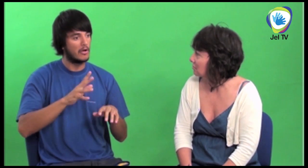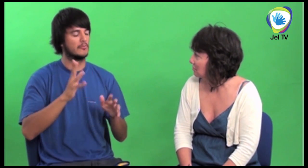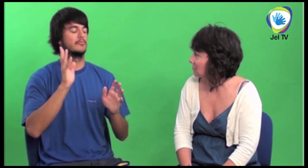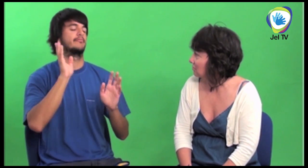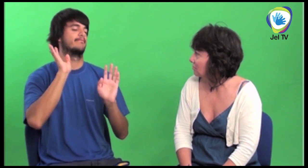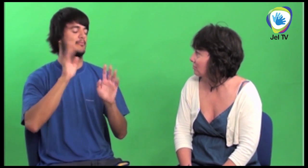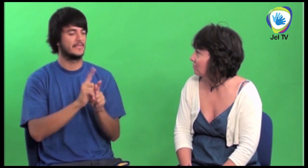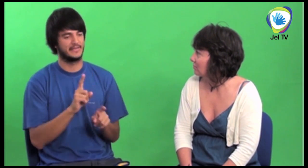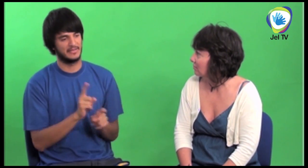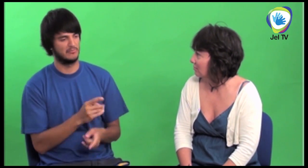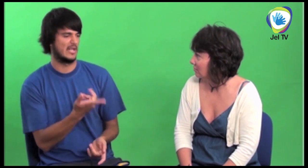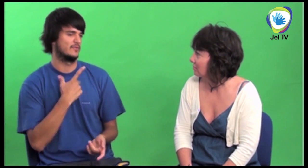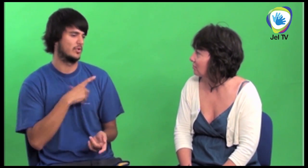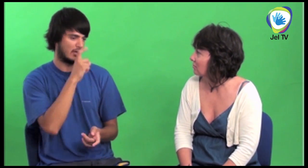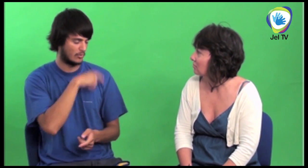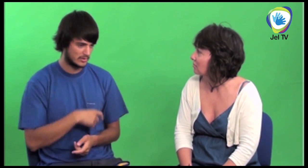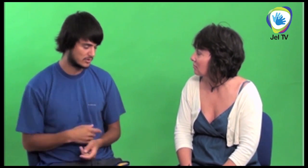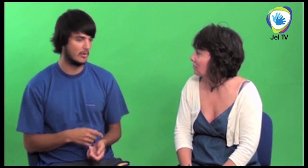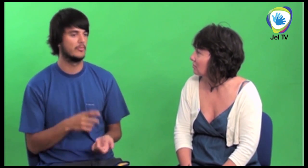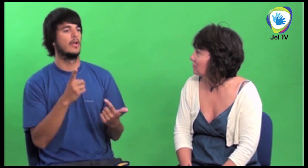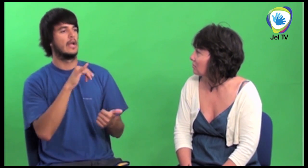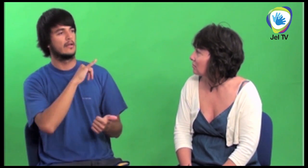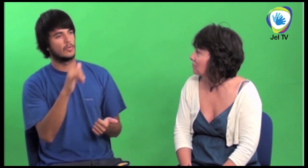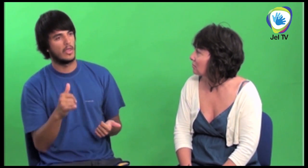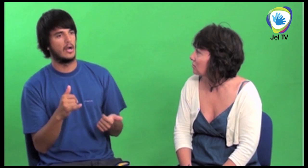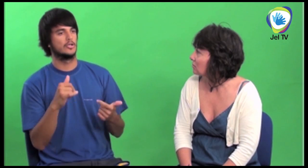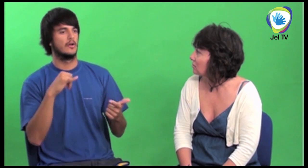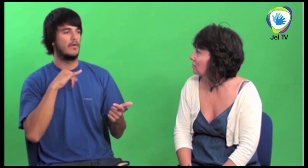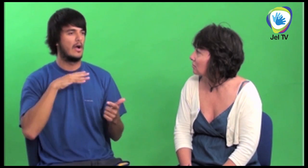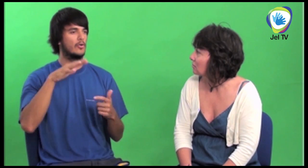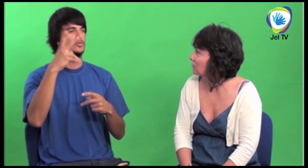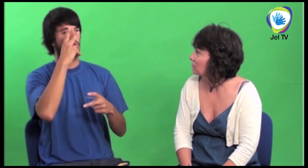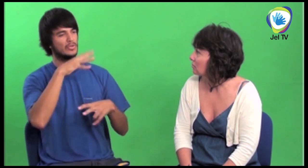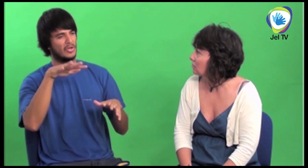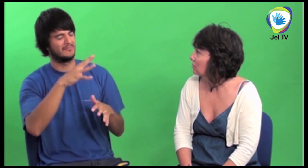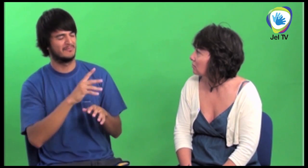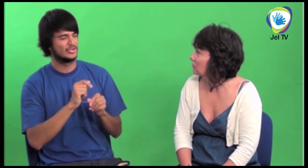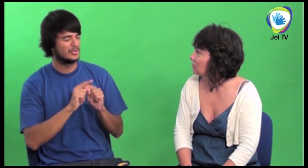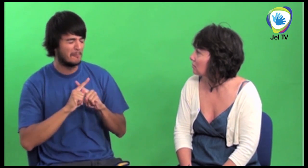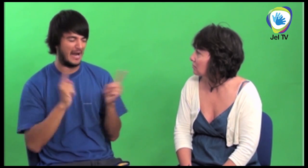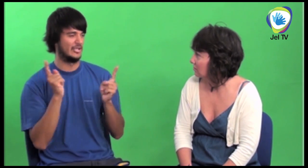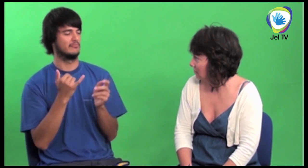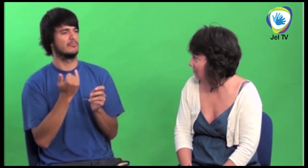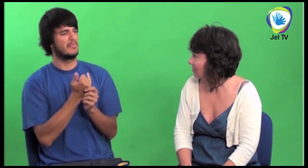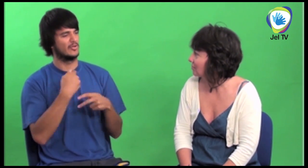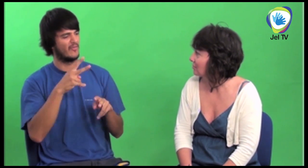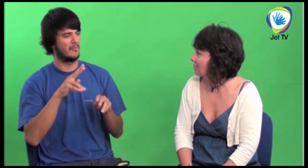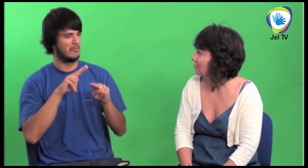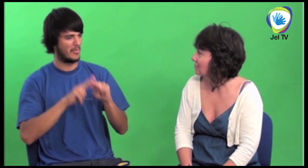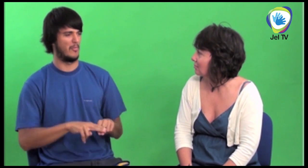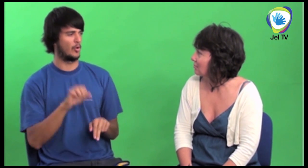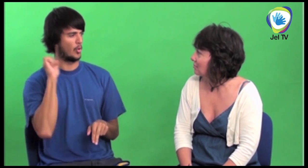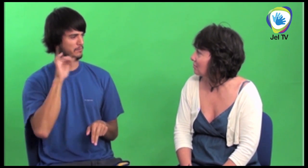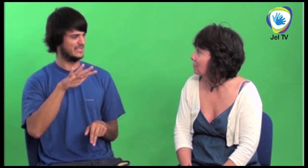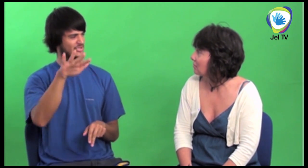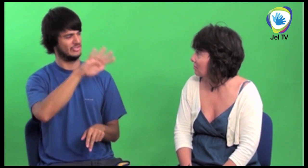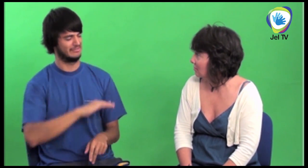de nem, mindennap ugyanaz volt. Mindegy, ez volt a rosszabb. Az idõjárás, a város kultúrája kicsit más, megmaradt kommunistának.